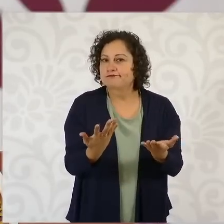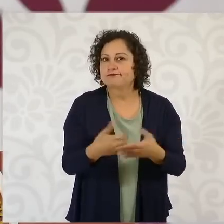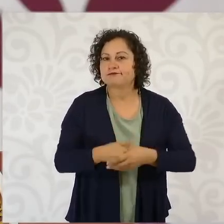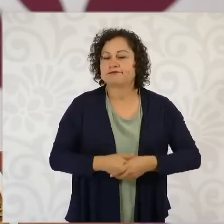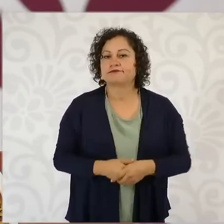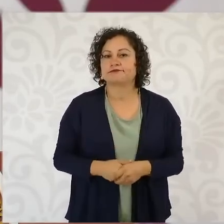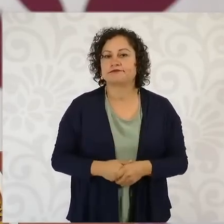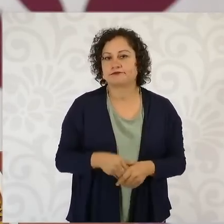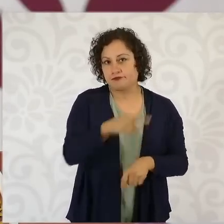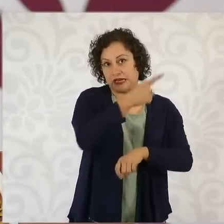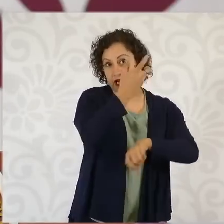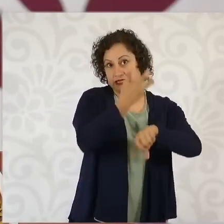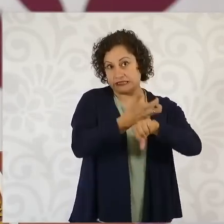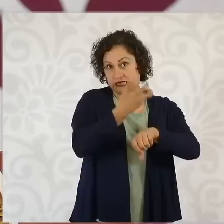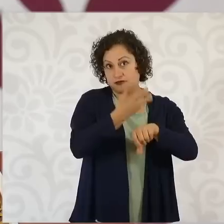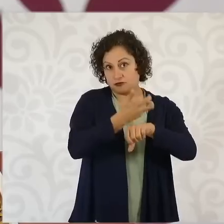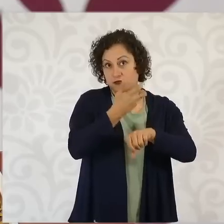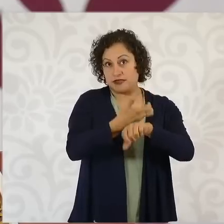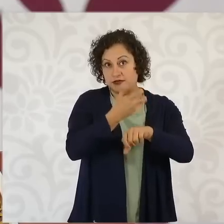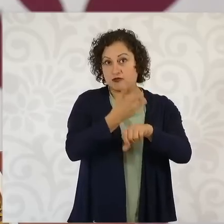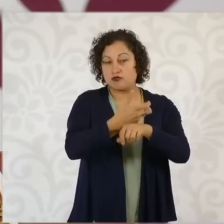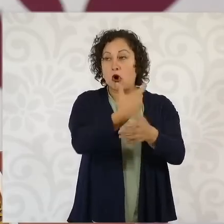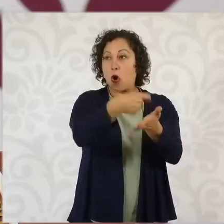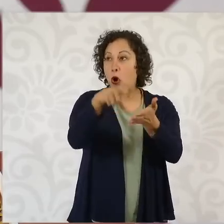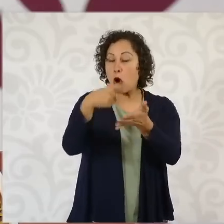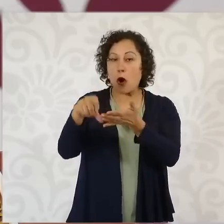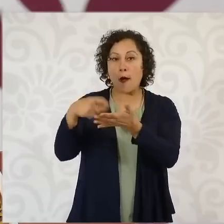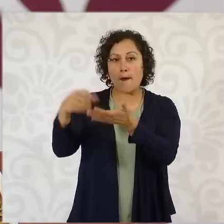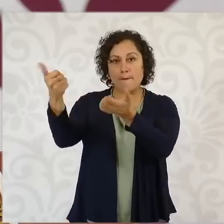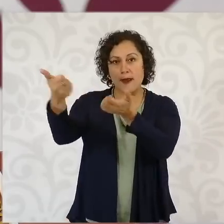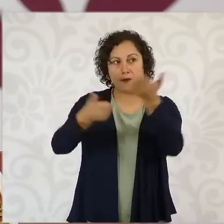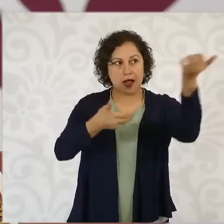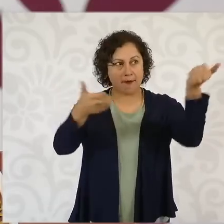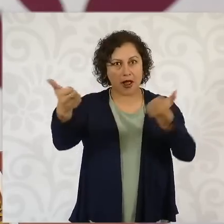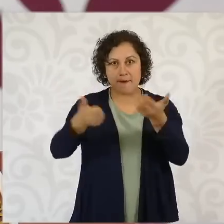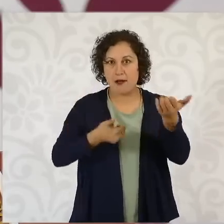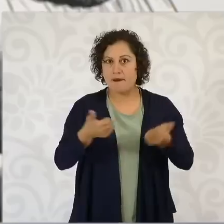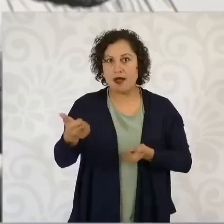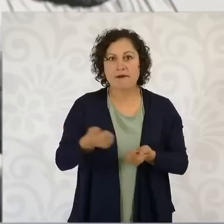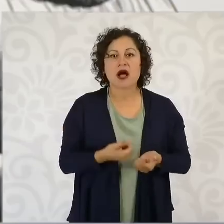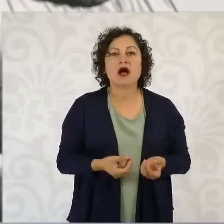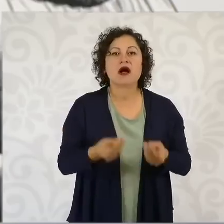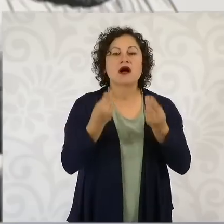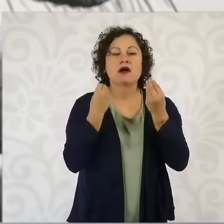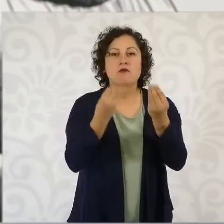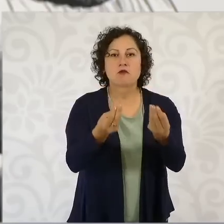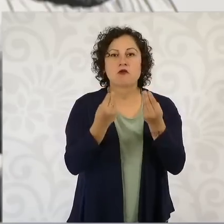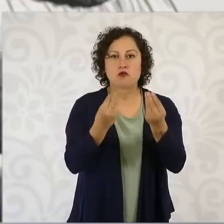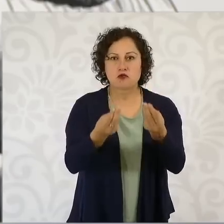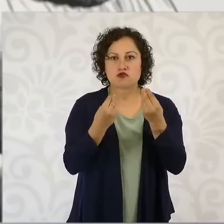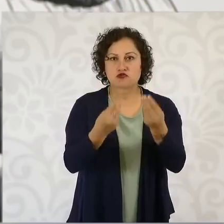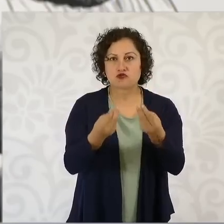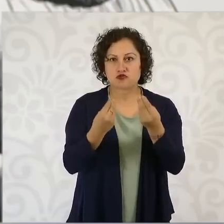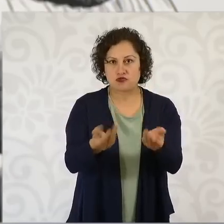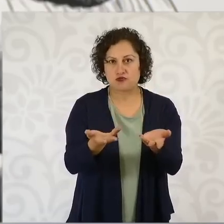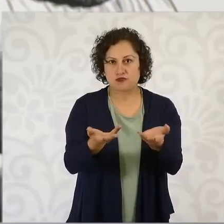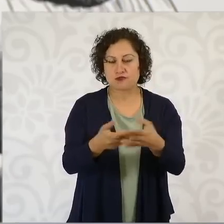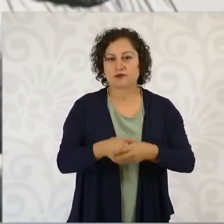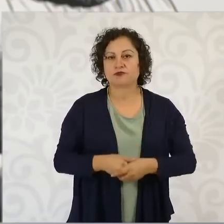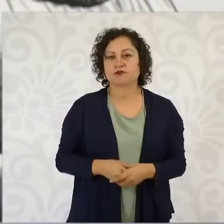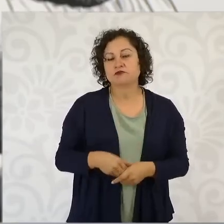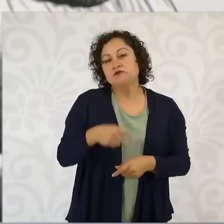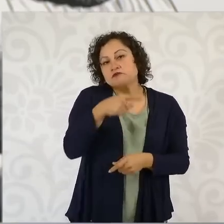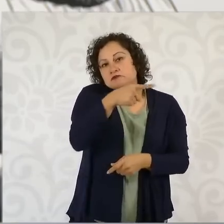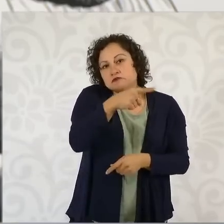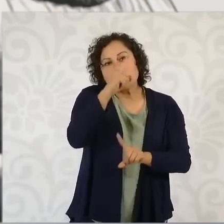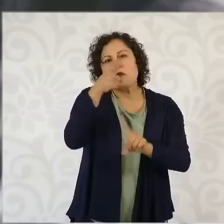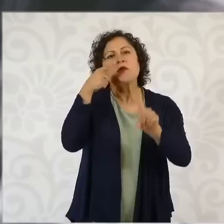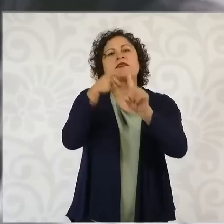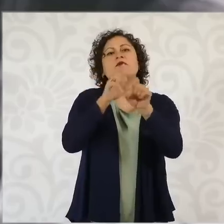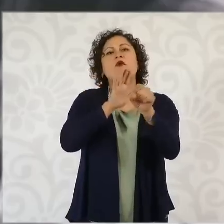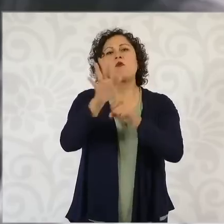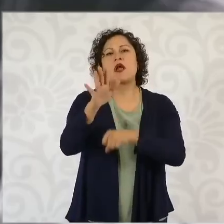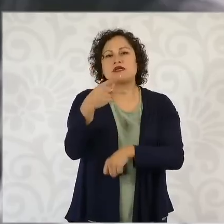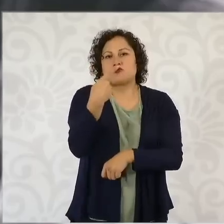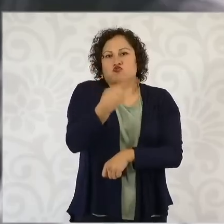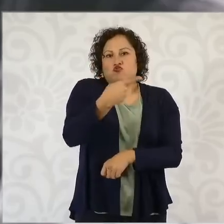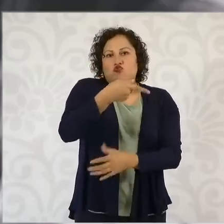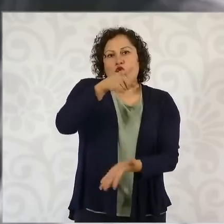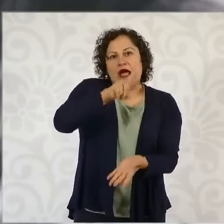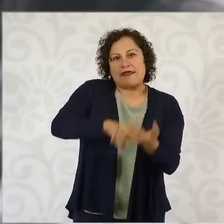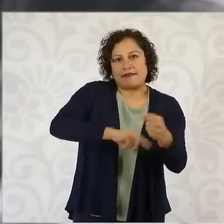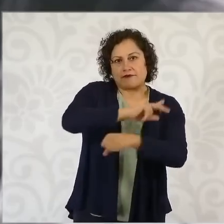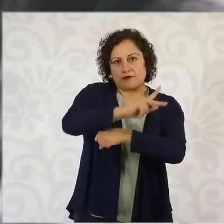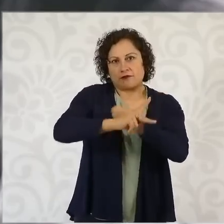demasiado y que lo que quieren pues es producir más en su país en el caso de México me voy a